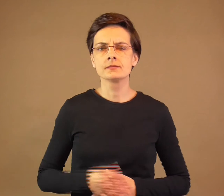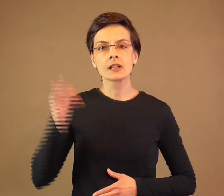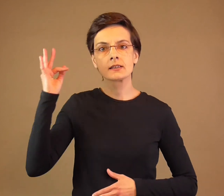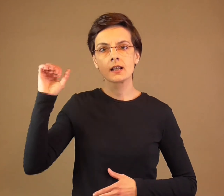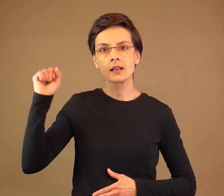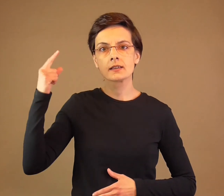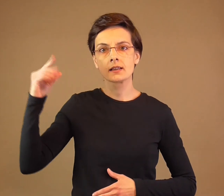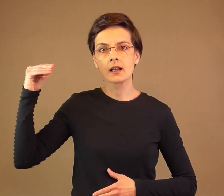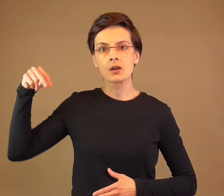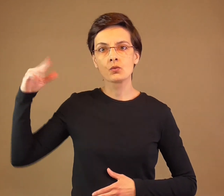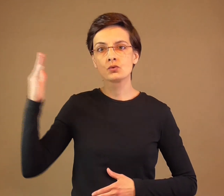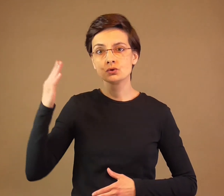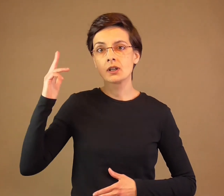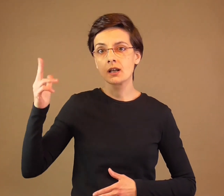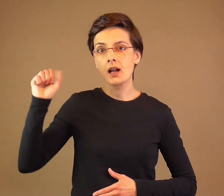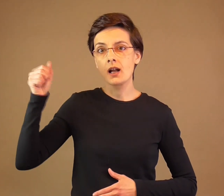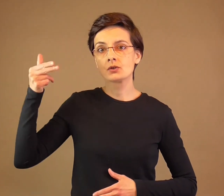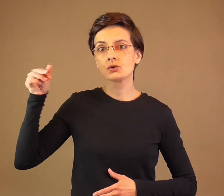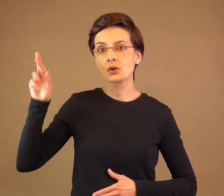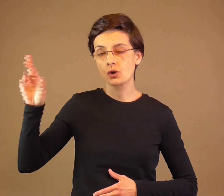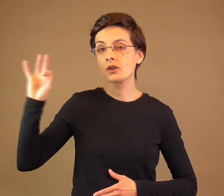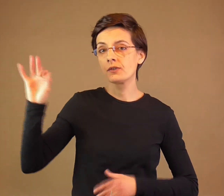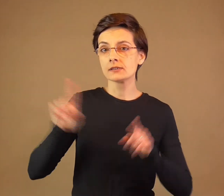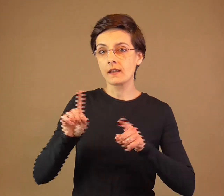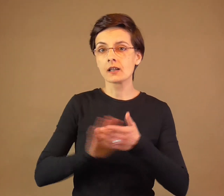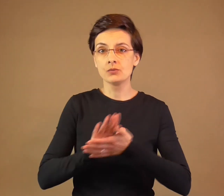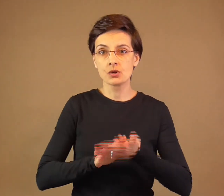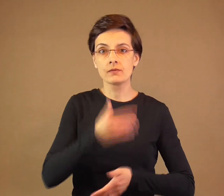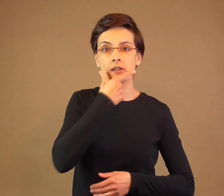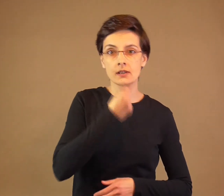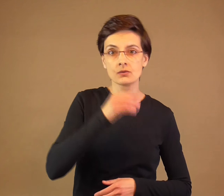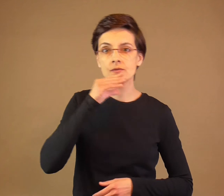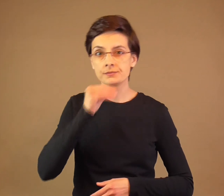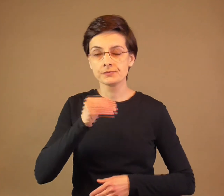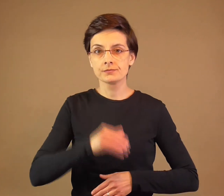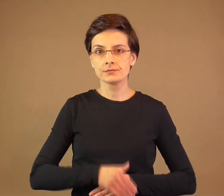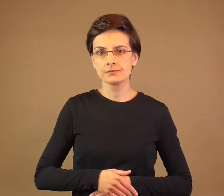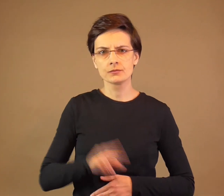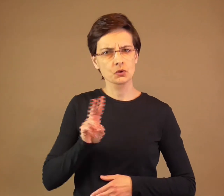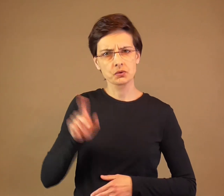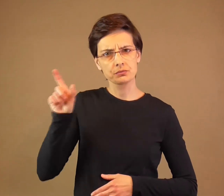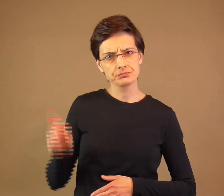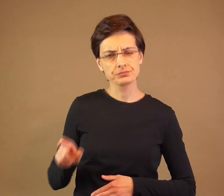Tadeusza Kantora migamy na dwa sposoby. Kim był Tadeusz Kantor?